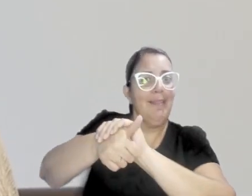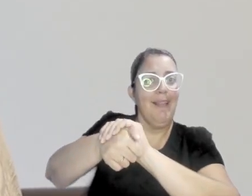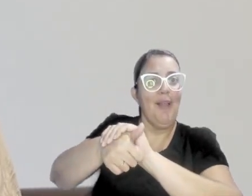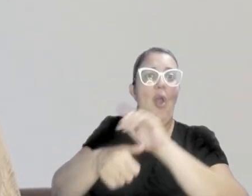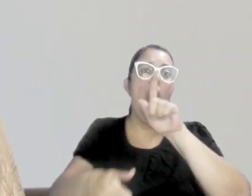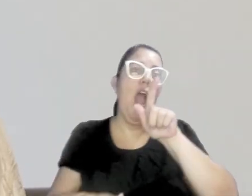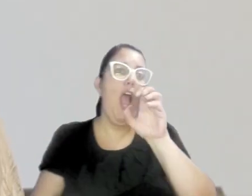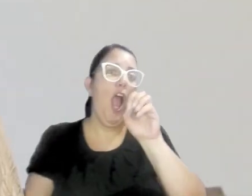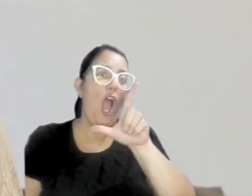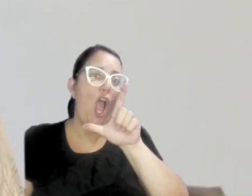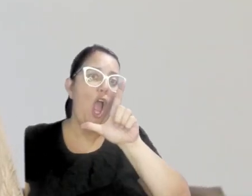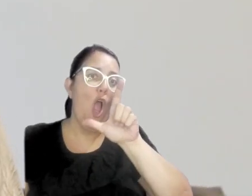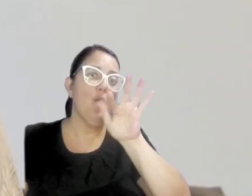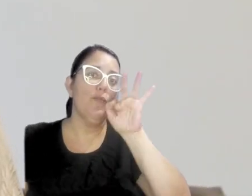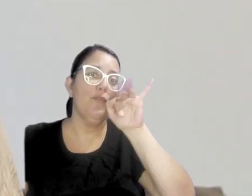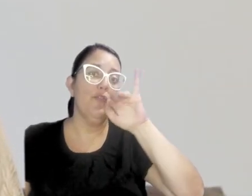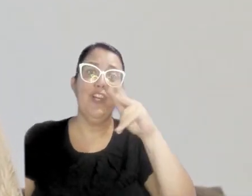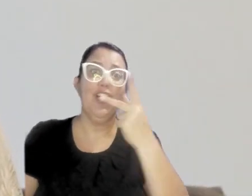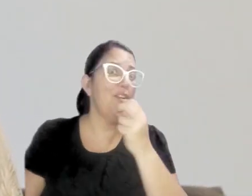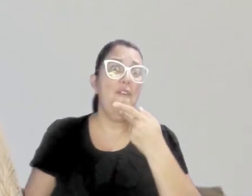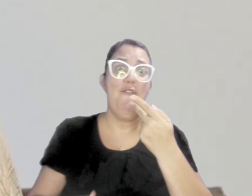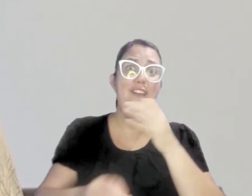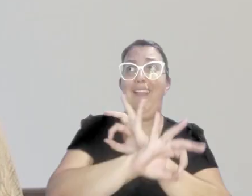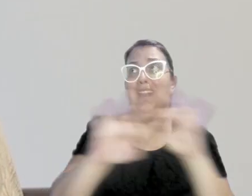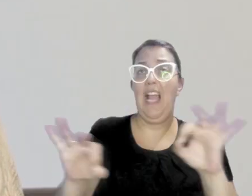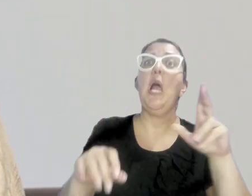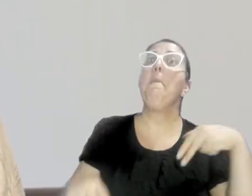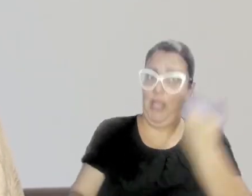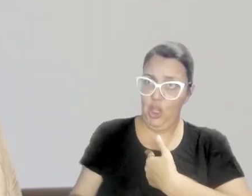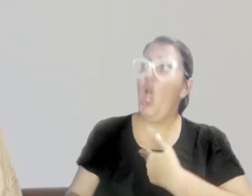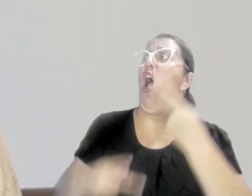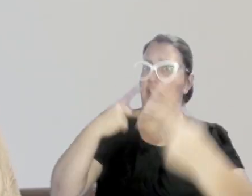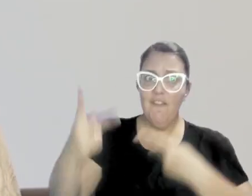tartaruga não fala, mas gente fala! A gente reclama, a gente vai pro Ministério Público.